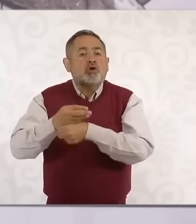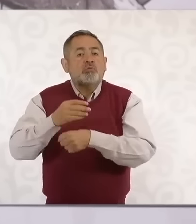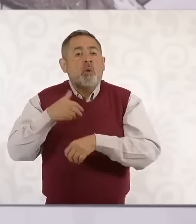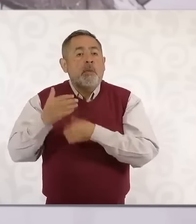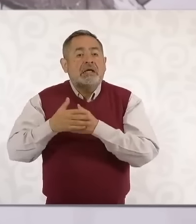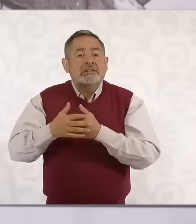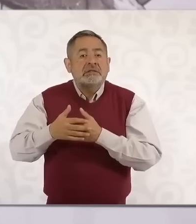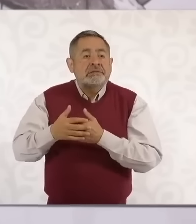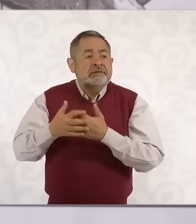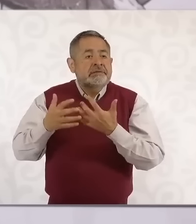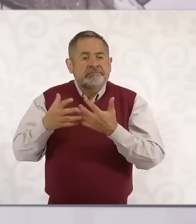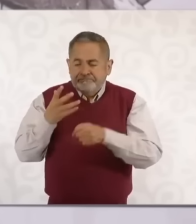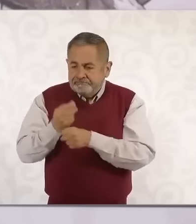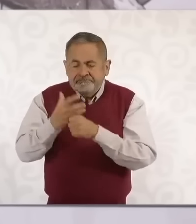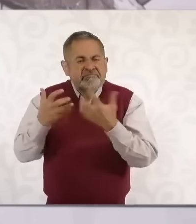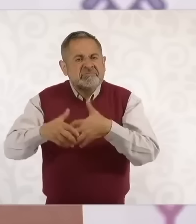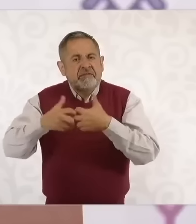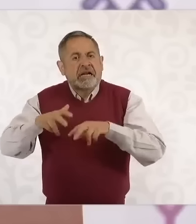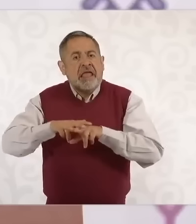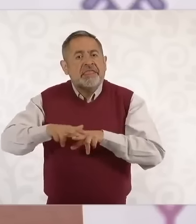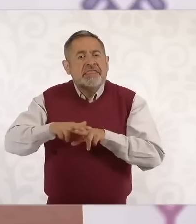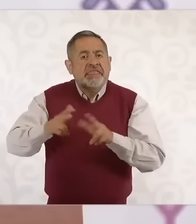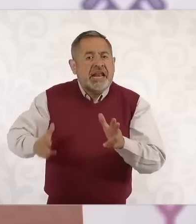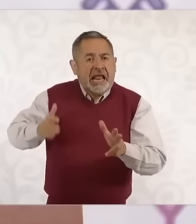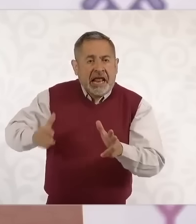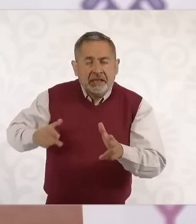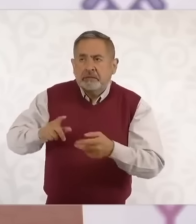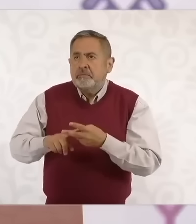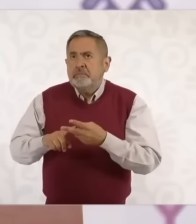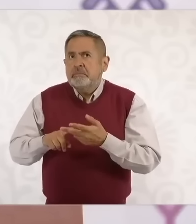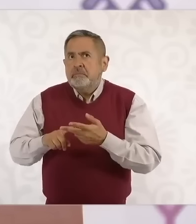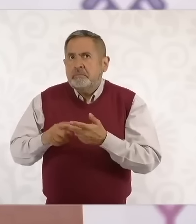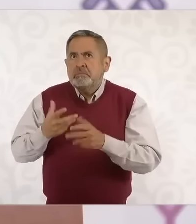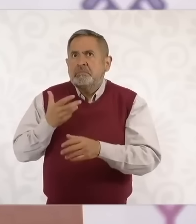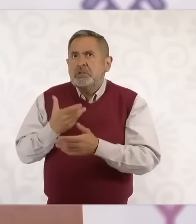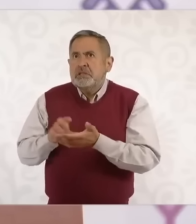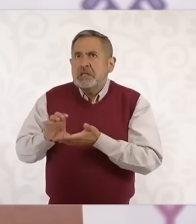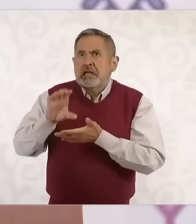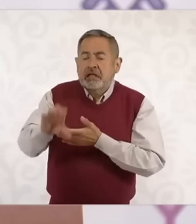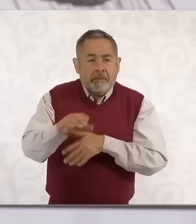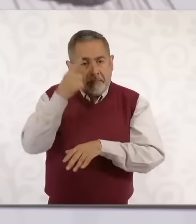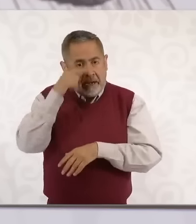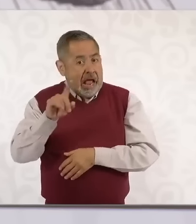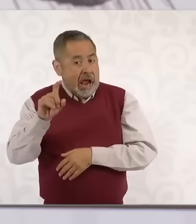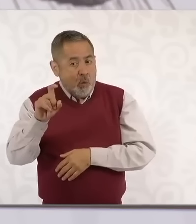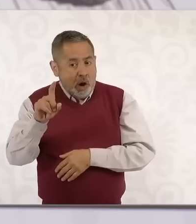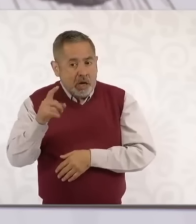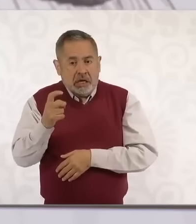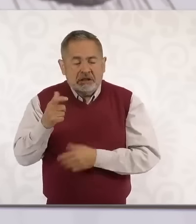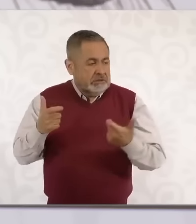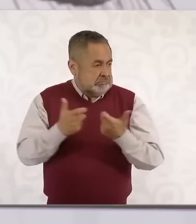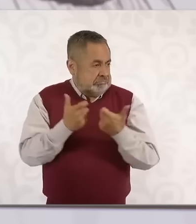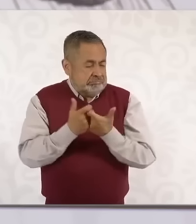construyendo en agua e y es a través de esquemas de fortalecimiento de la inversión pública,